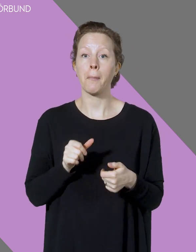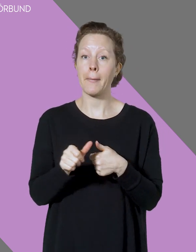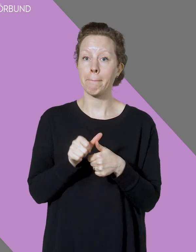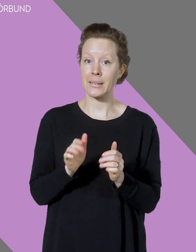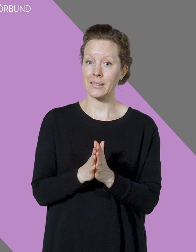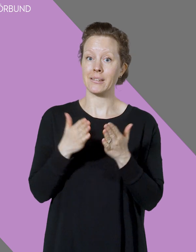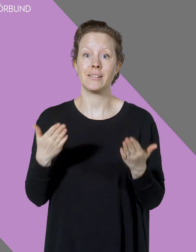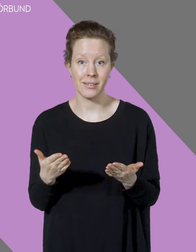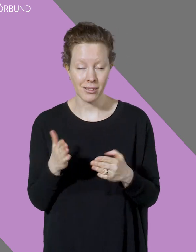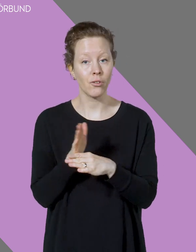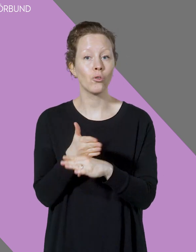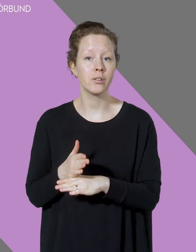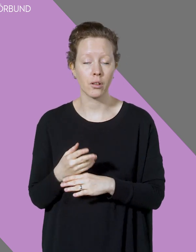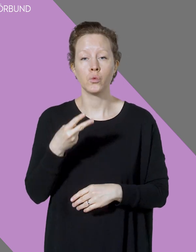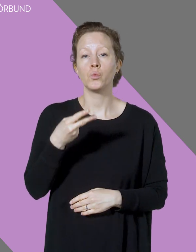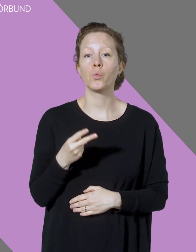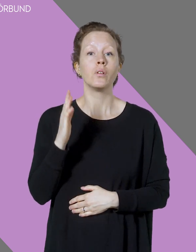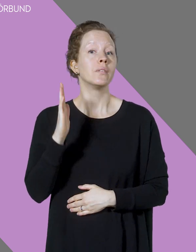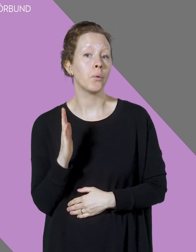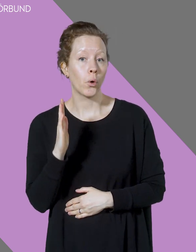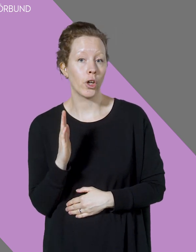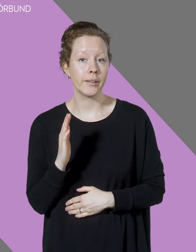i papperstidningen 20.1.